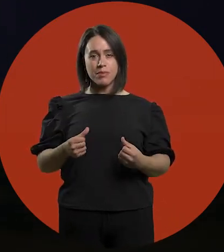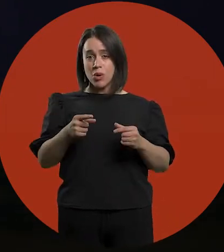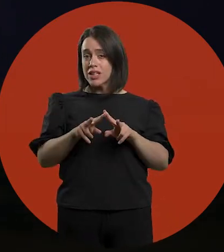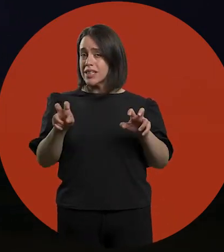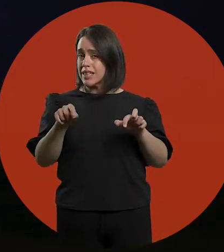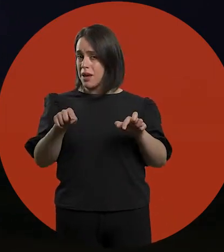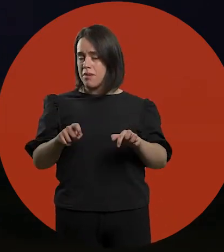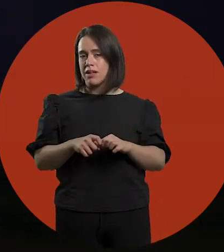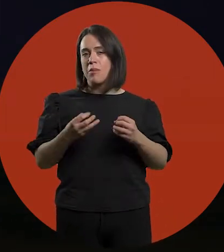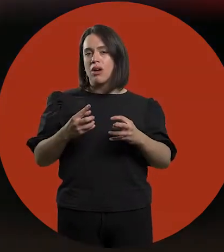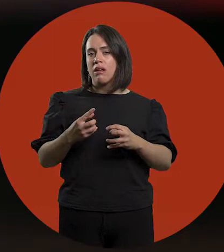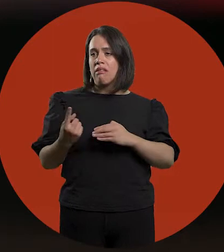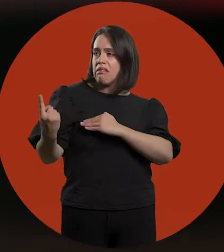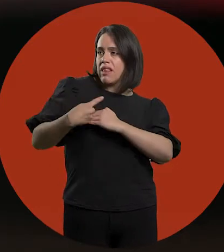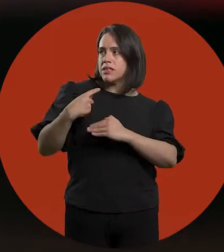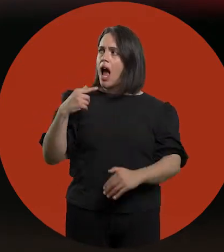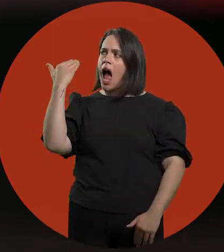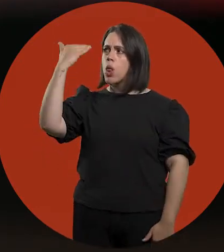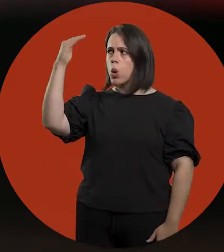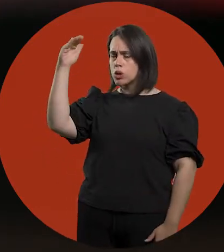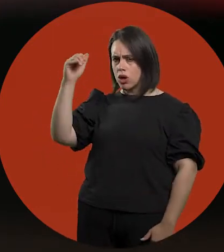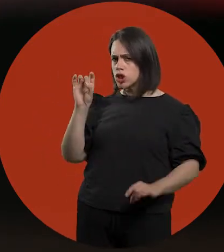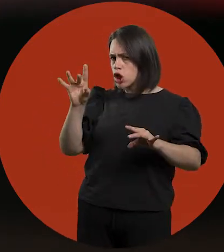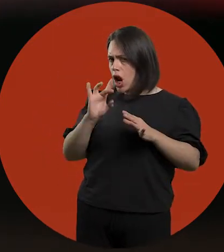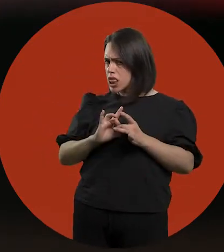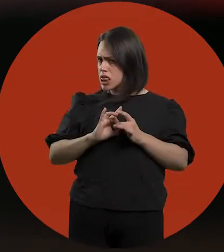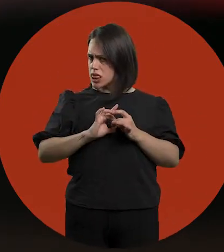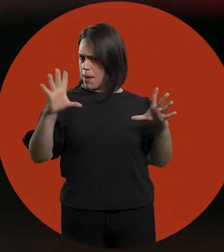Ser mayor, ¿es ser independiente totalmente